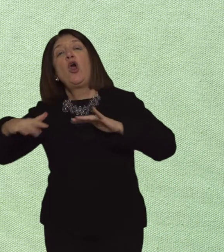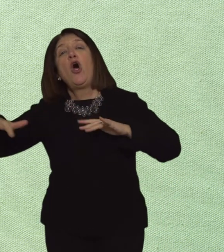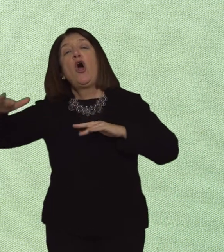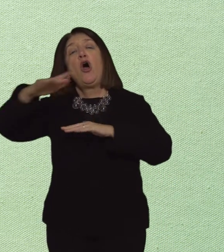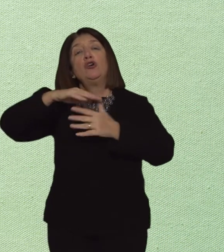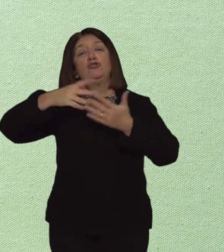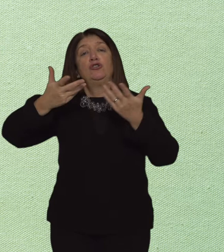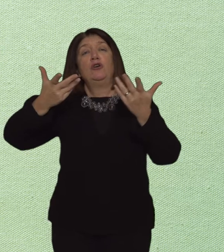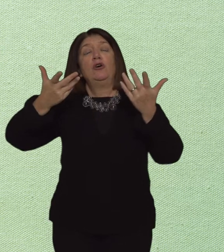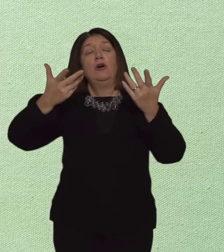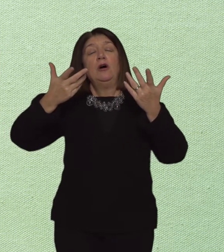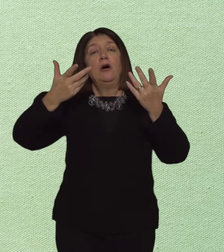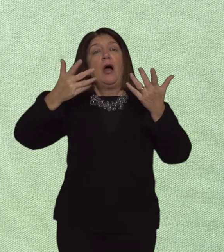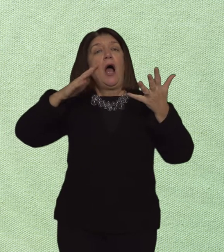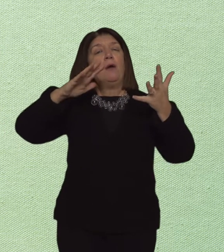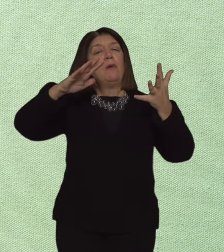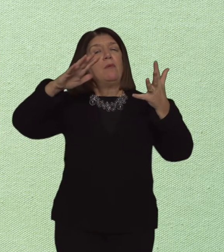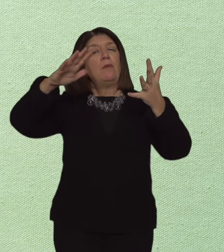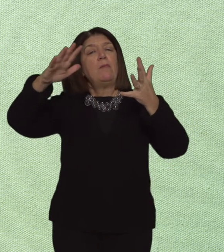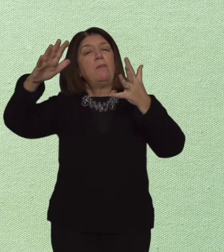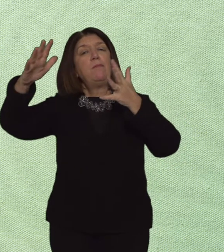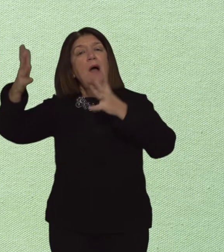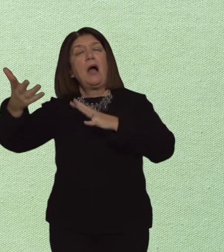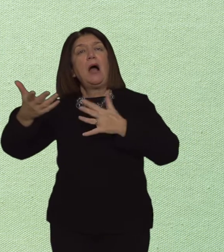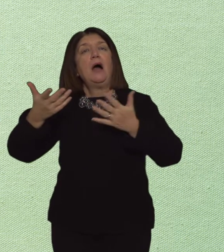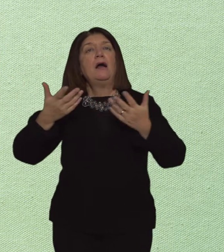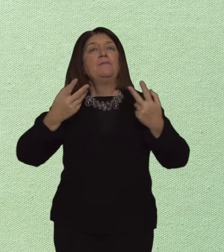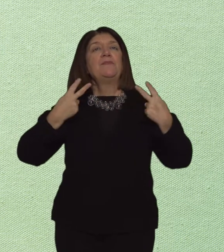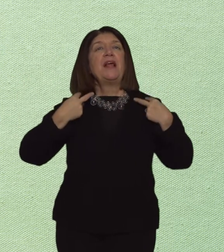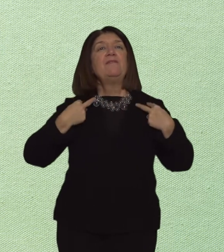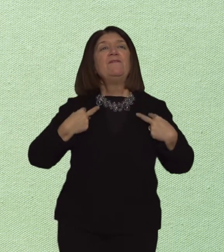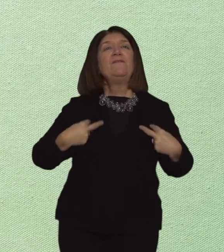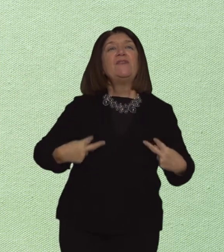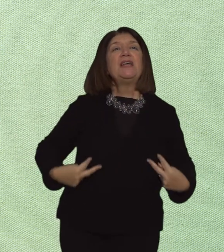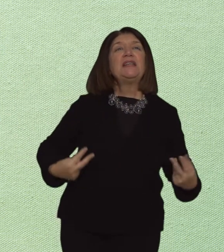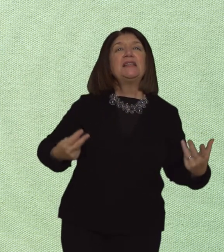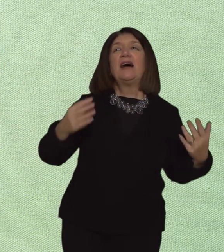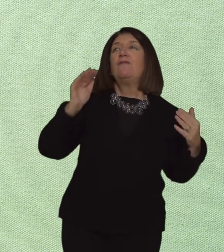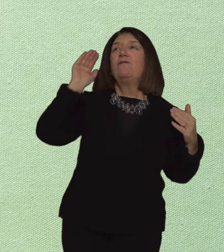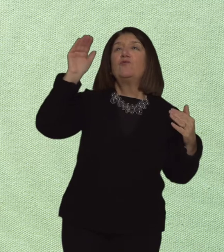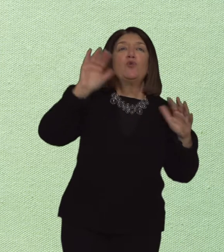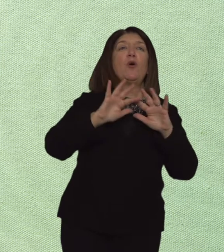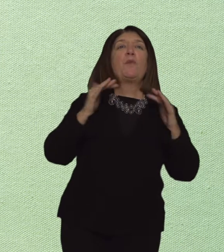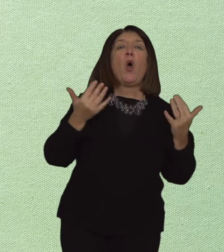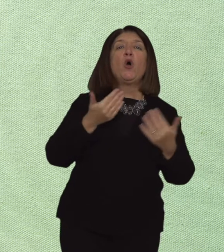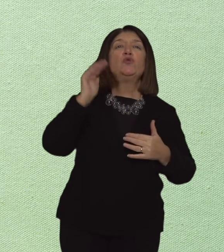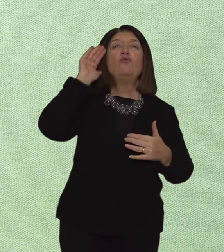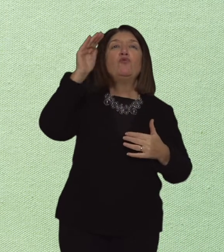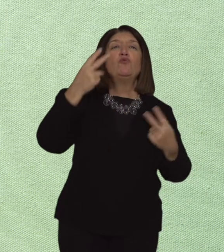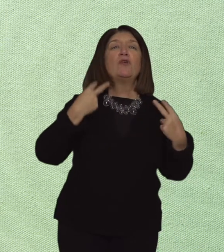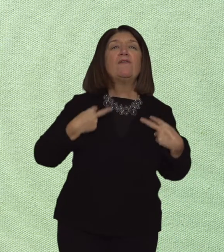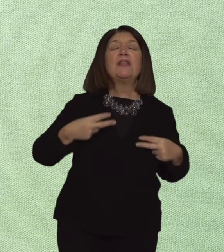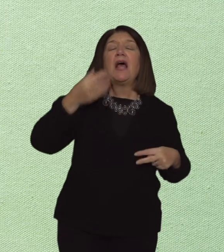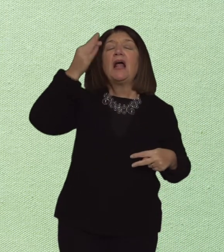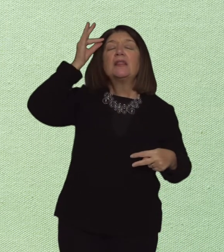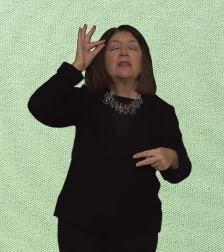destino tecnico del mondo, un modo sempre più produttivo, sempre più attento al